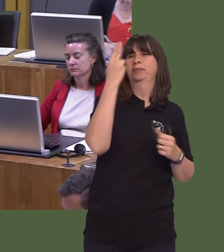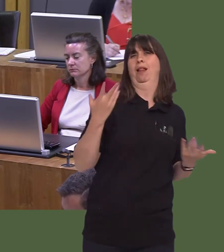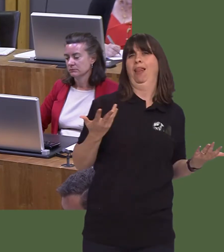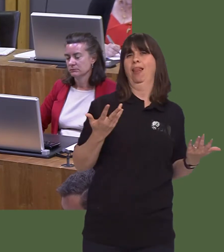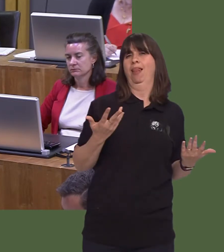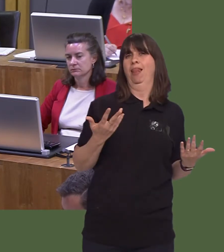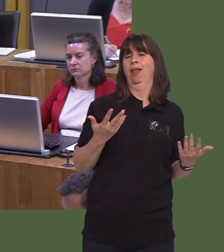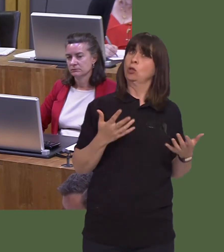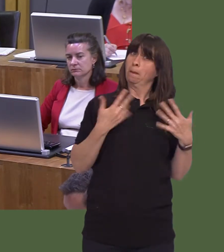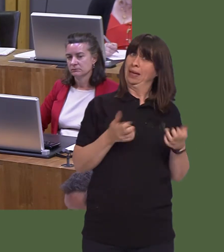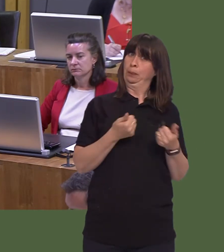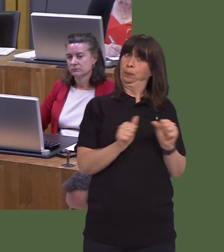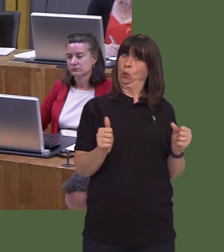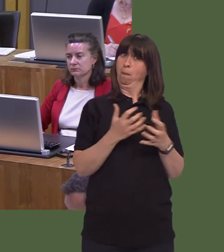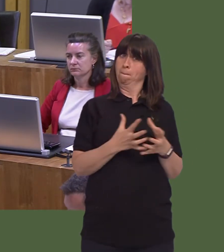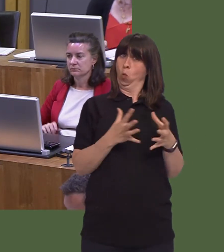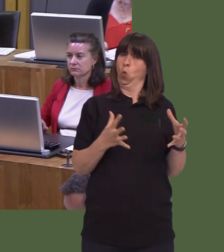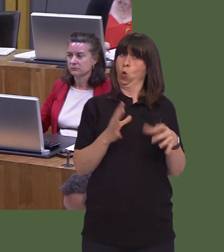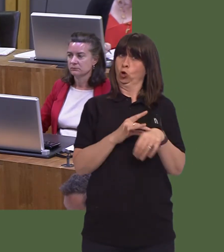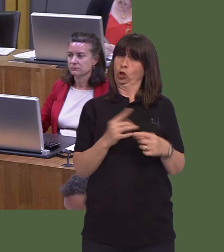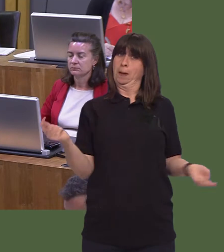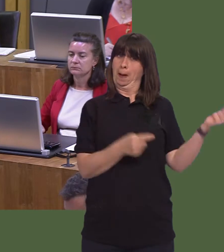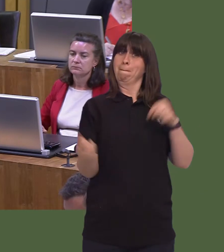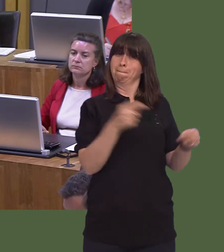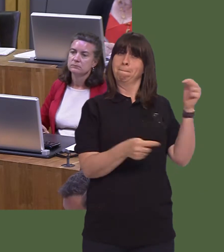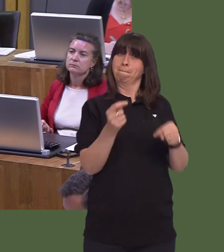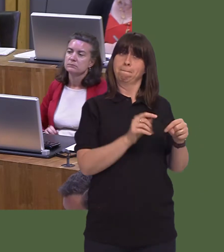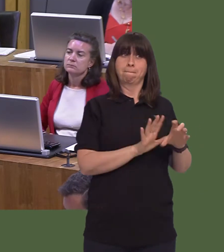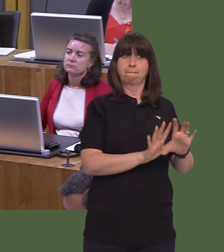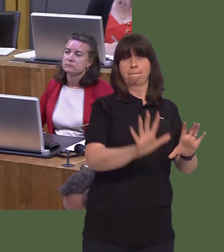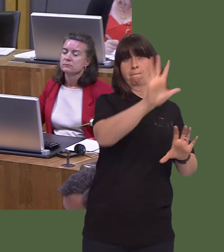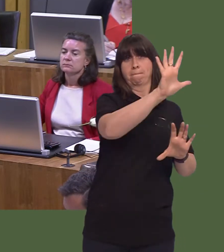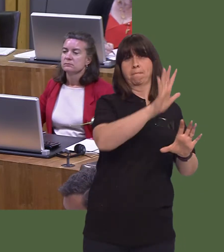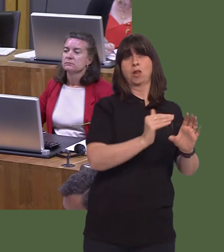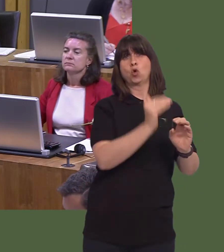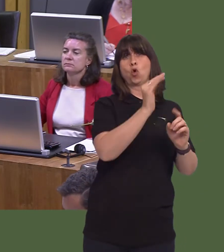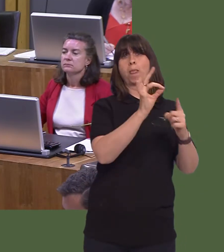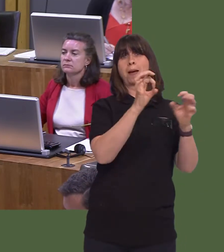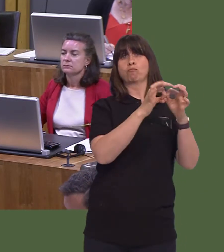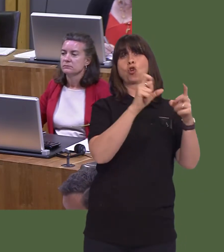a gogledd Penfro, a byddwn i'n erfyn y bydd Hywel Dda yn sicrhau eu bod nhw'n dal i barhau